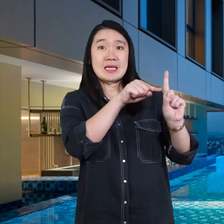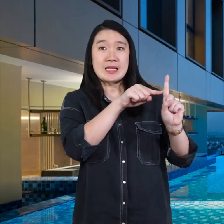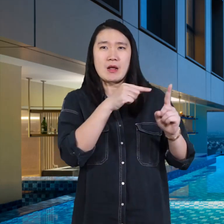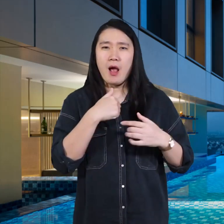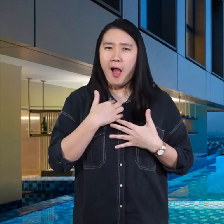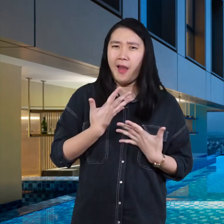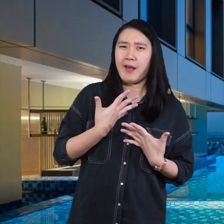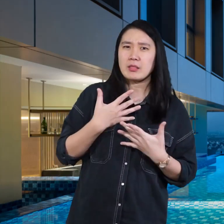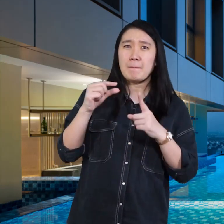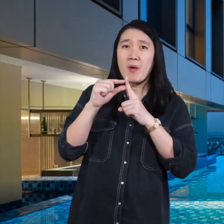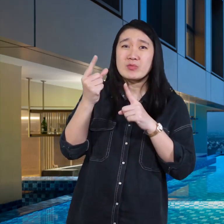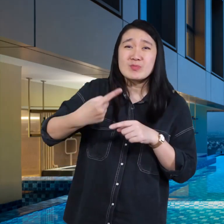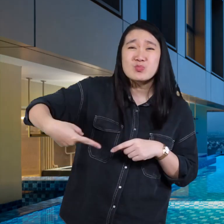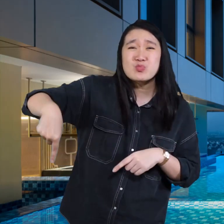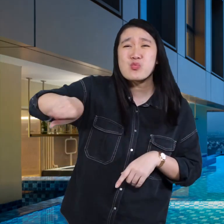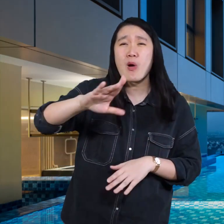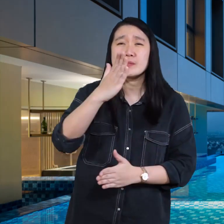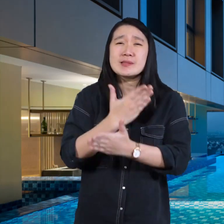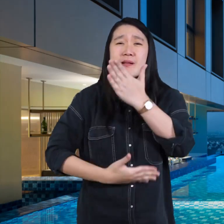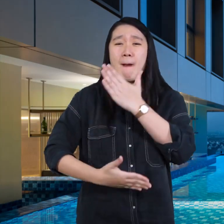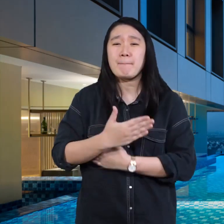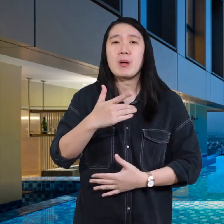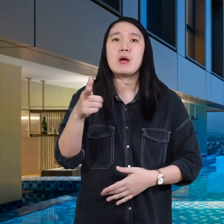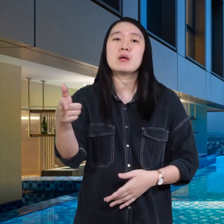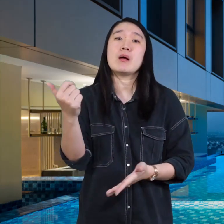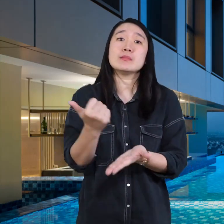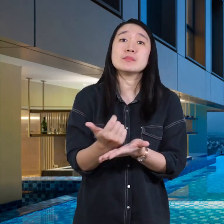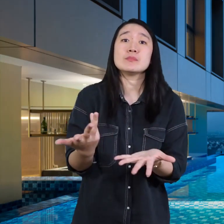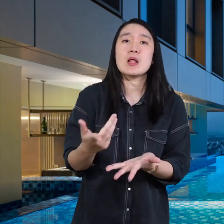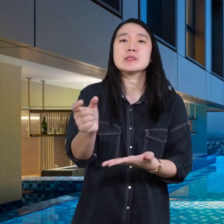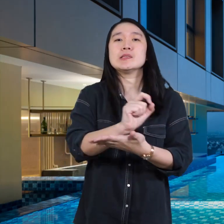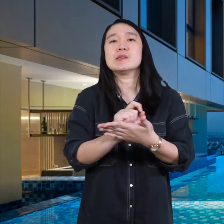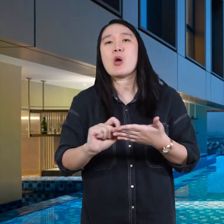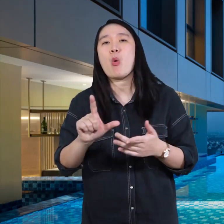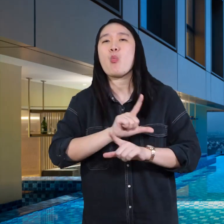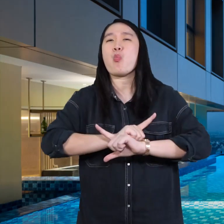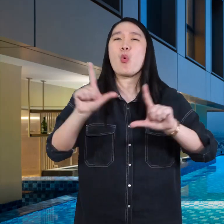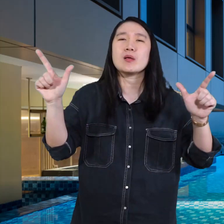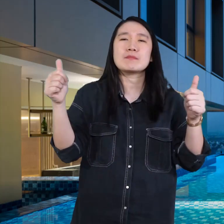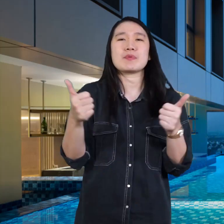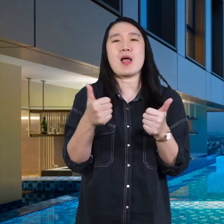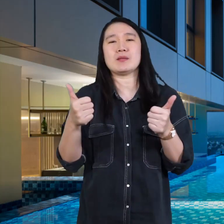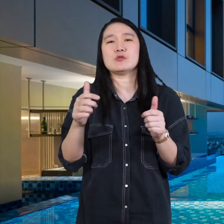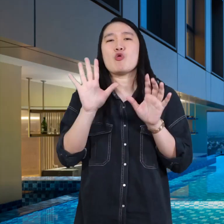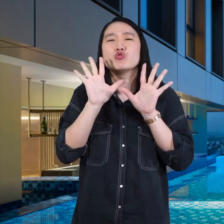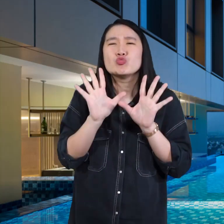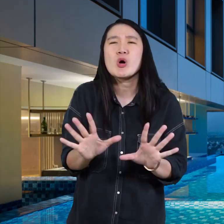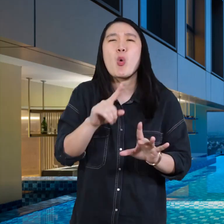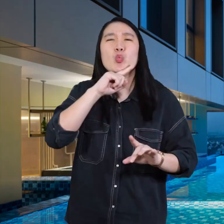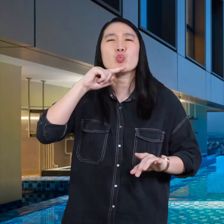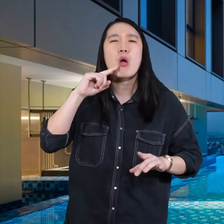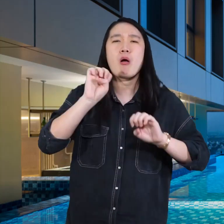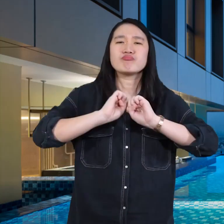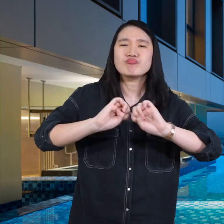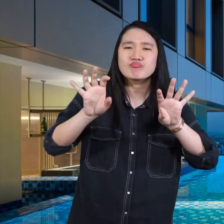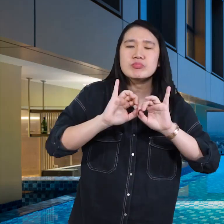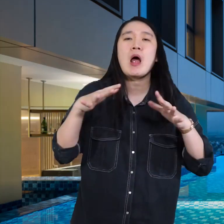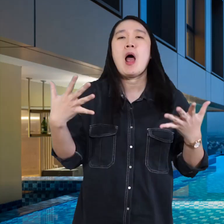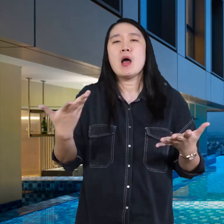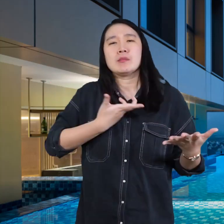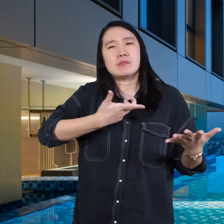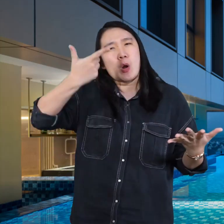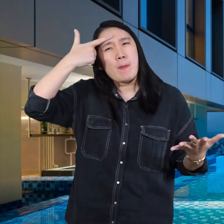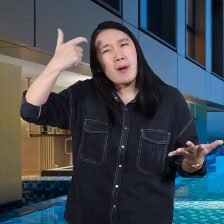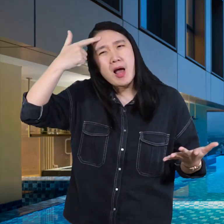Harris kaget pegawai semua disabilitas asal Sekolah Luar Biasa, yang ternyata cuma kurang promosi,